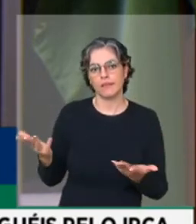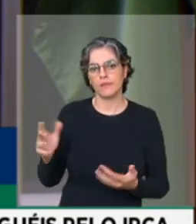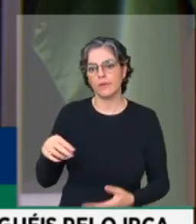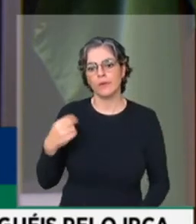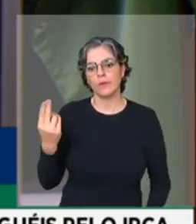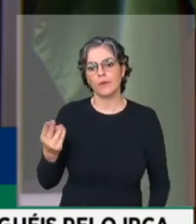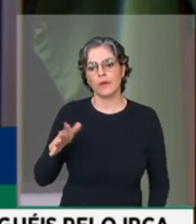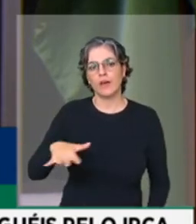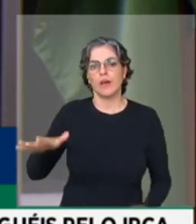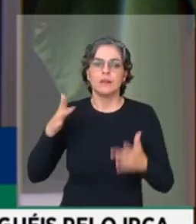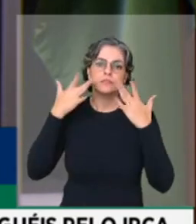EVENTO, QUEM É DO SETOR TEATRAL... AQUELES QUE ESTÃO